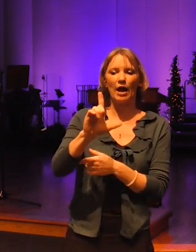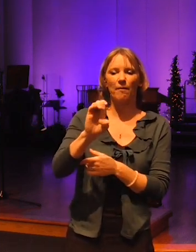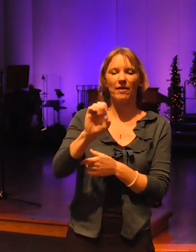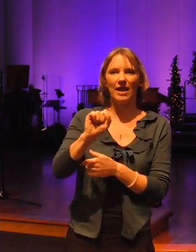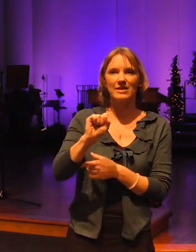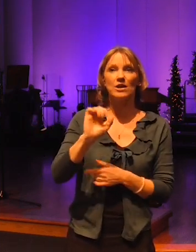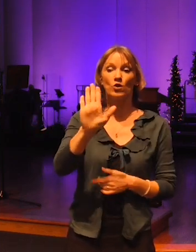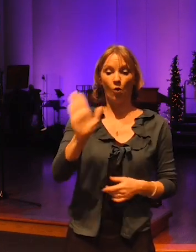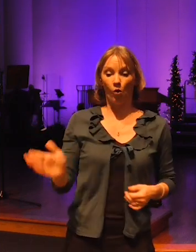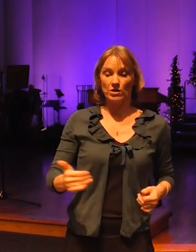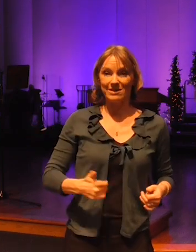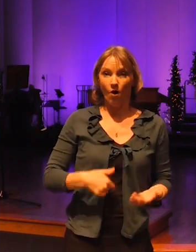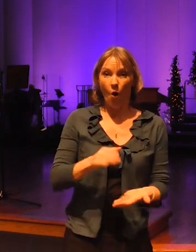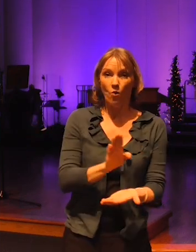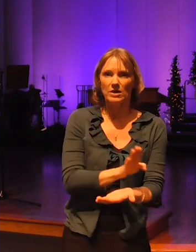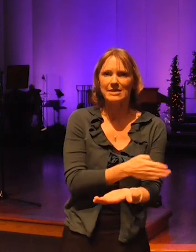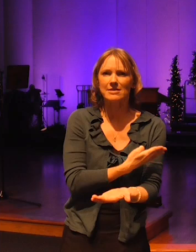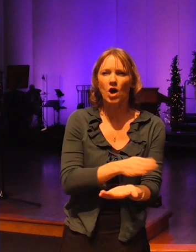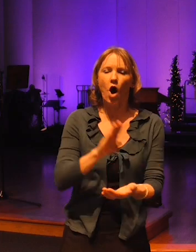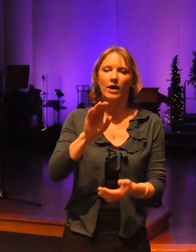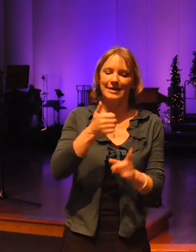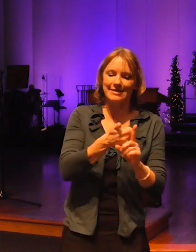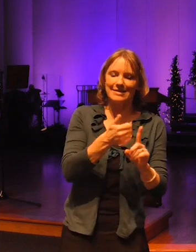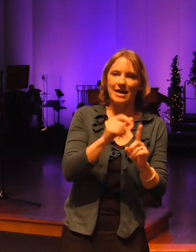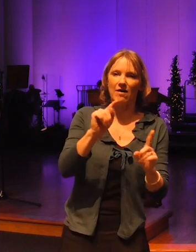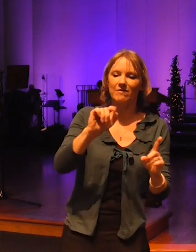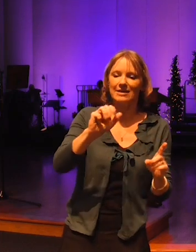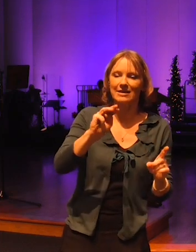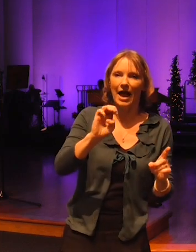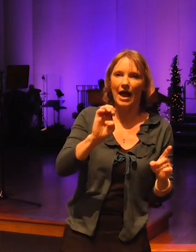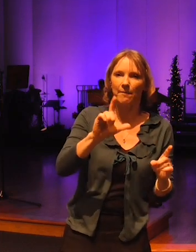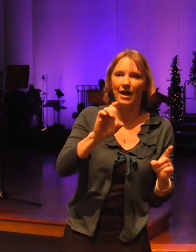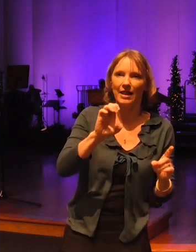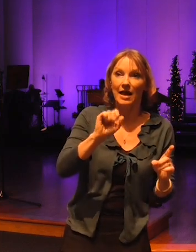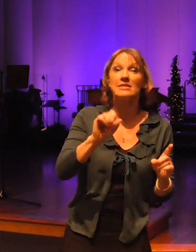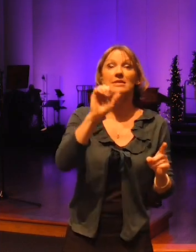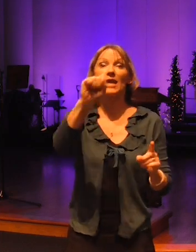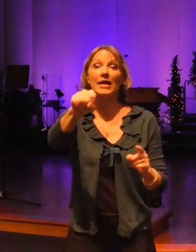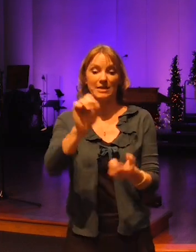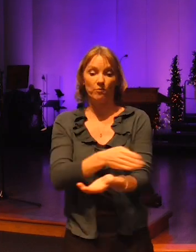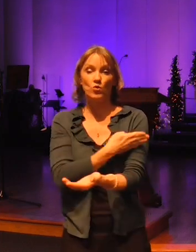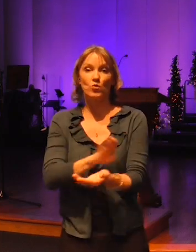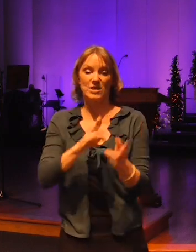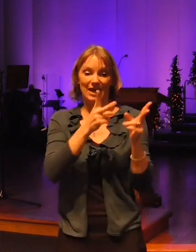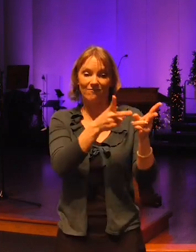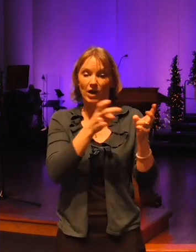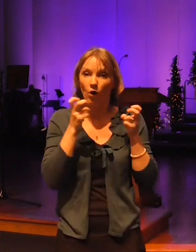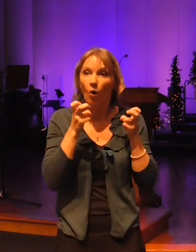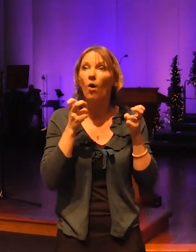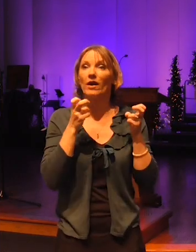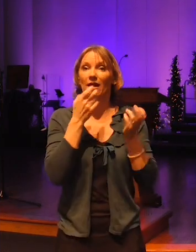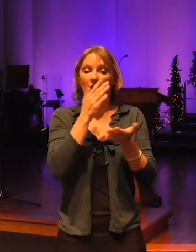es eterna sí, la música puede haber sido grabada en un instrumento o medio en el pasado pero